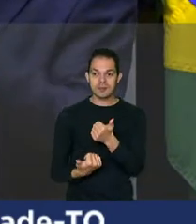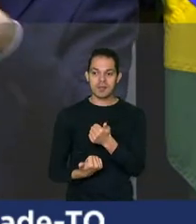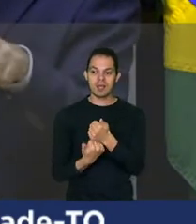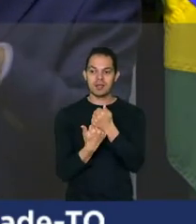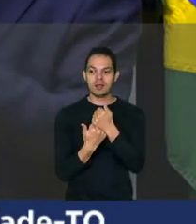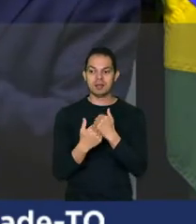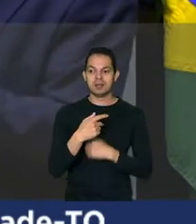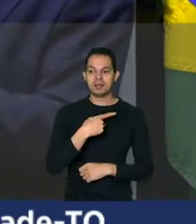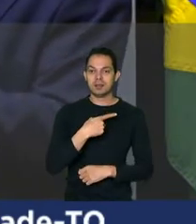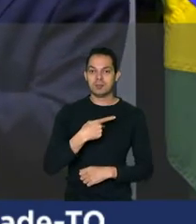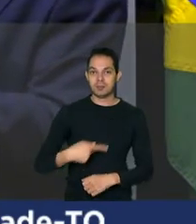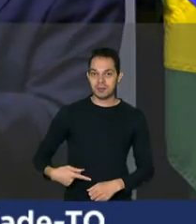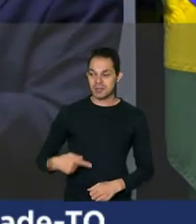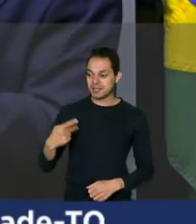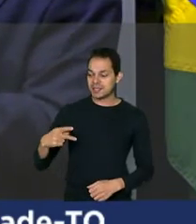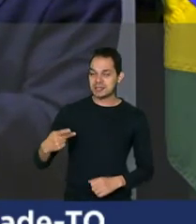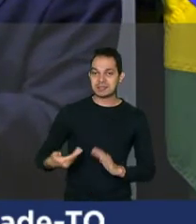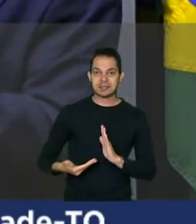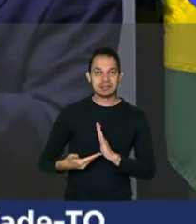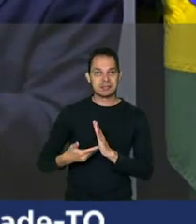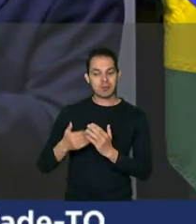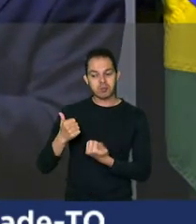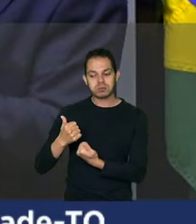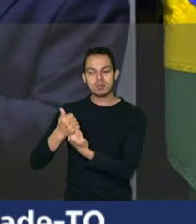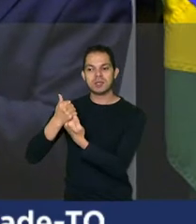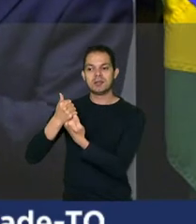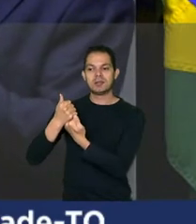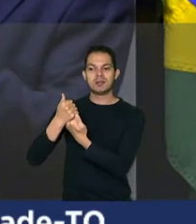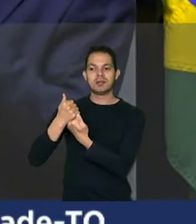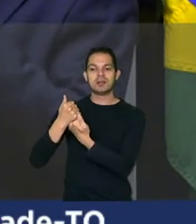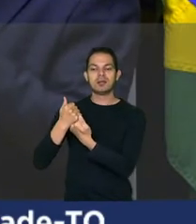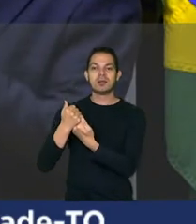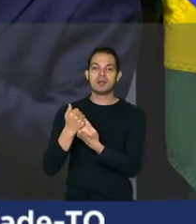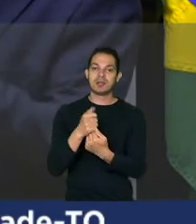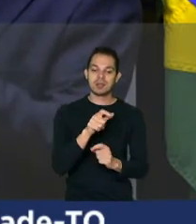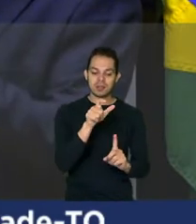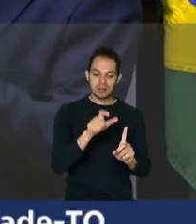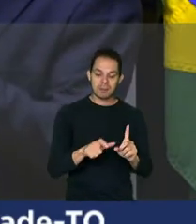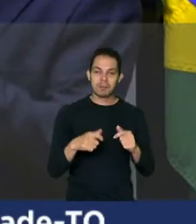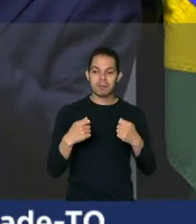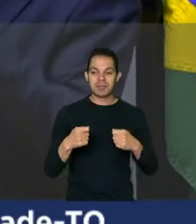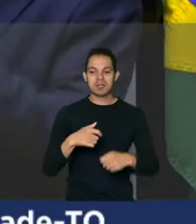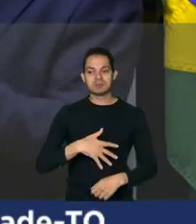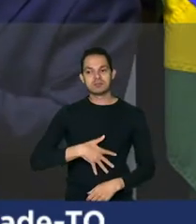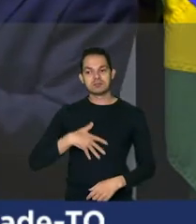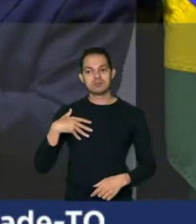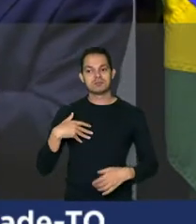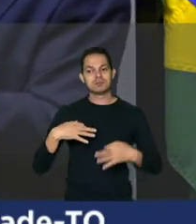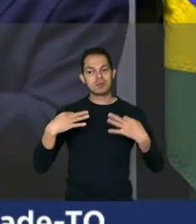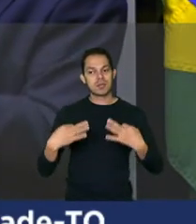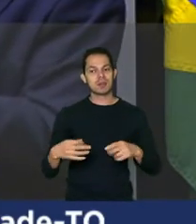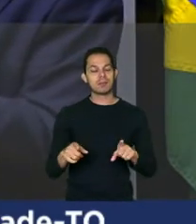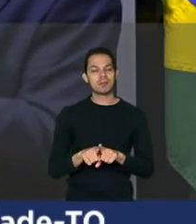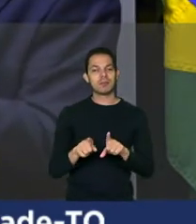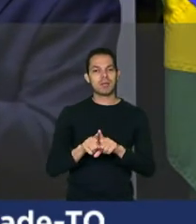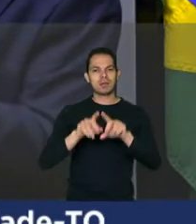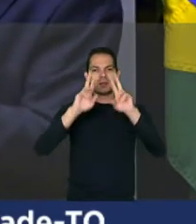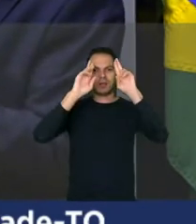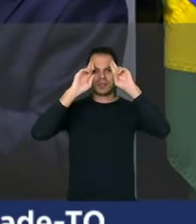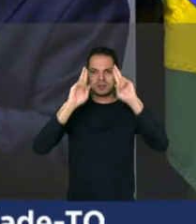COMPREENDER QUE A BACANA EVANGÉLICA QUE MAIS TEM RESPALDADO O PRESIDENTE NESTA CASA DEVERIA TER DELE A HONRA E O RESPEITO DE ENCAMINHAR